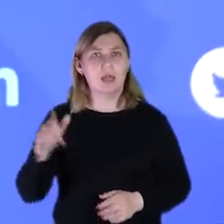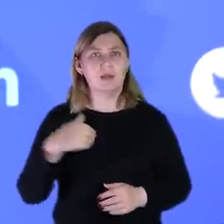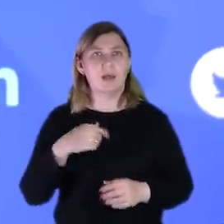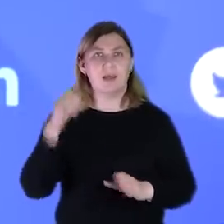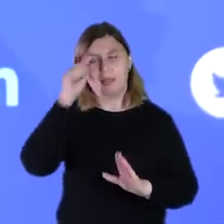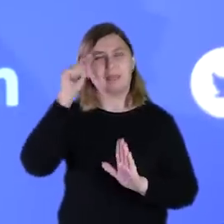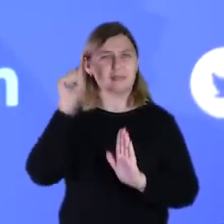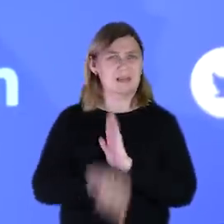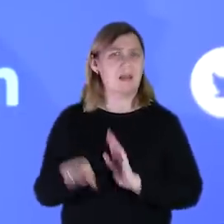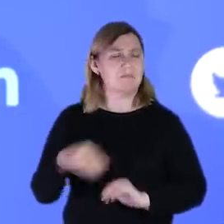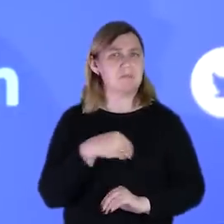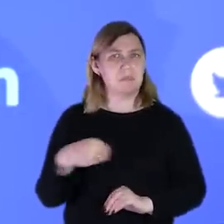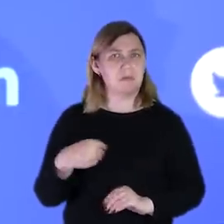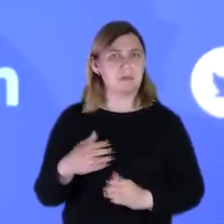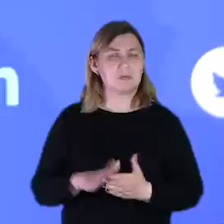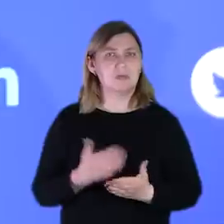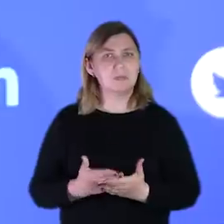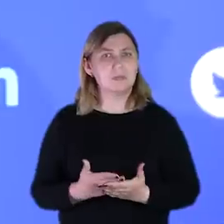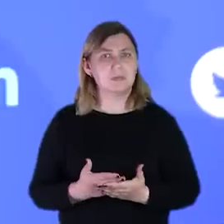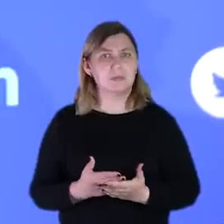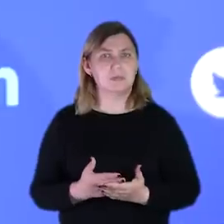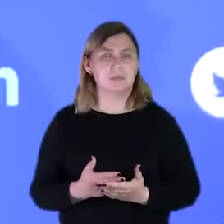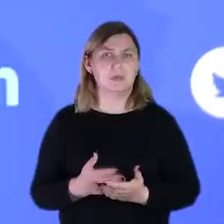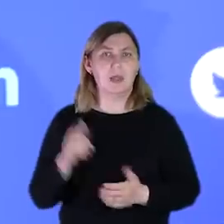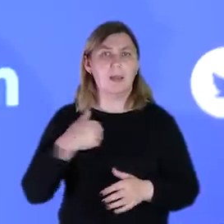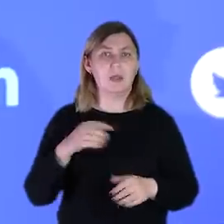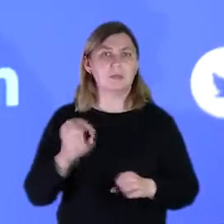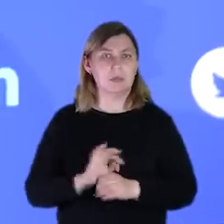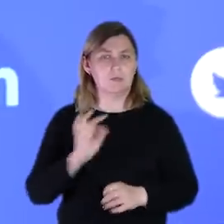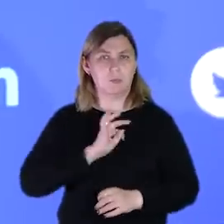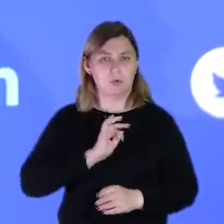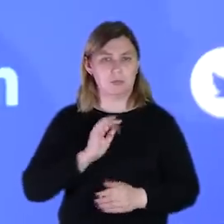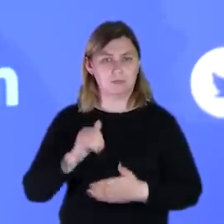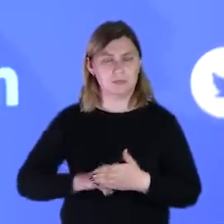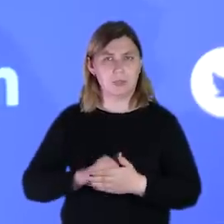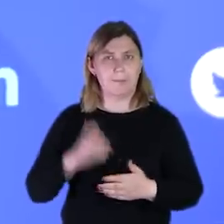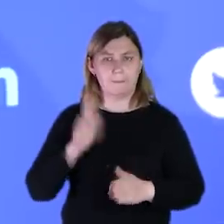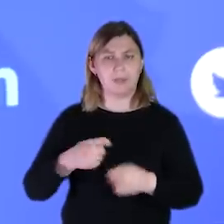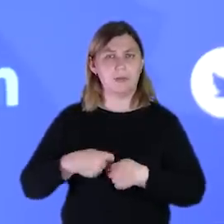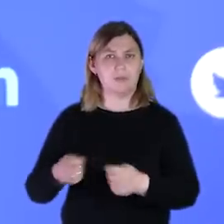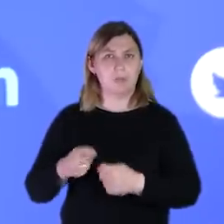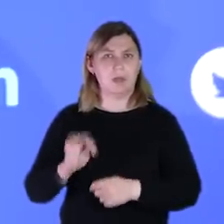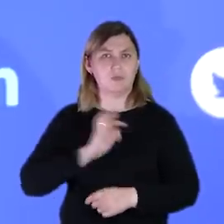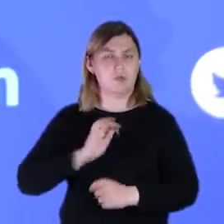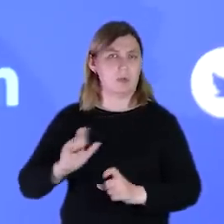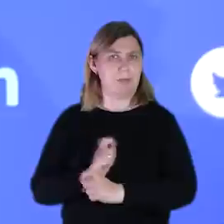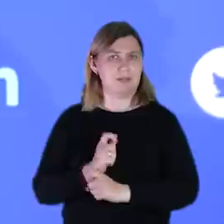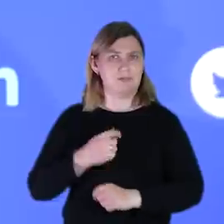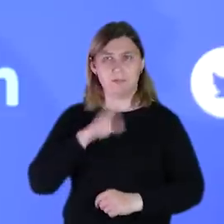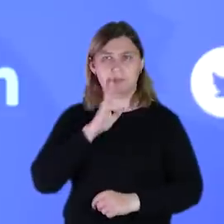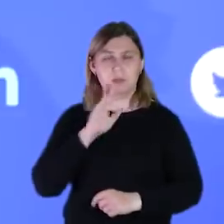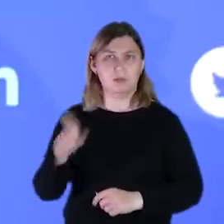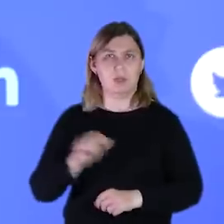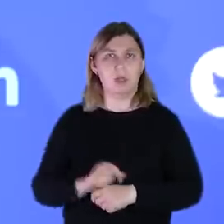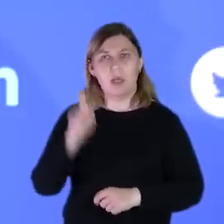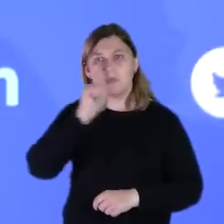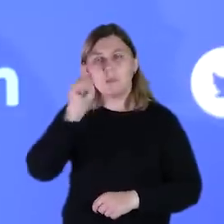temu i po prostu moralnie będę sprzedawał swoje państwo, szpiegując na rzecz